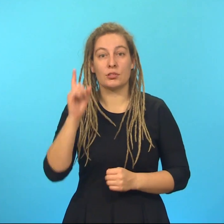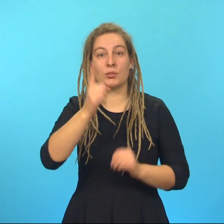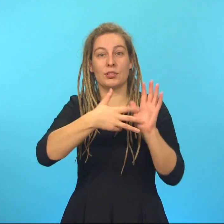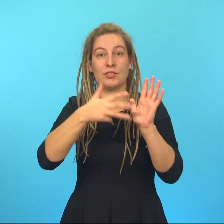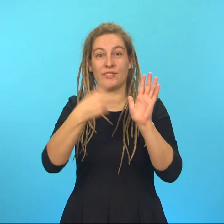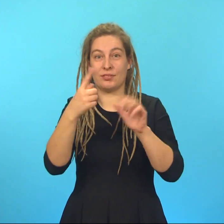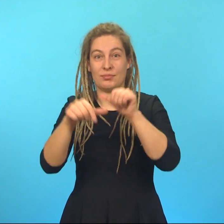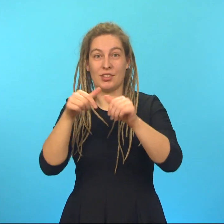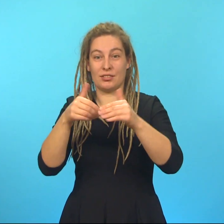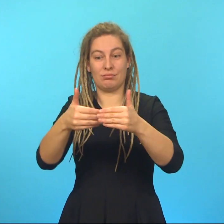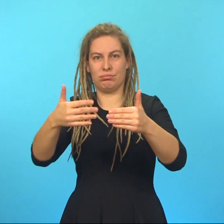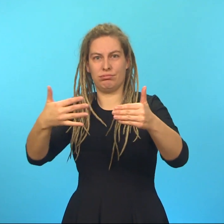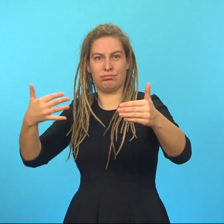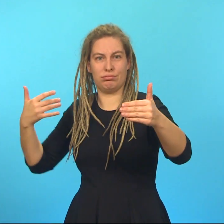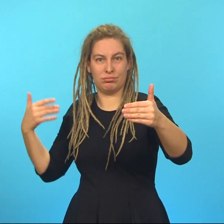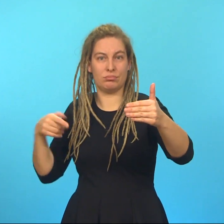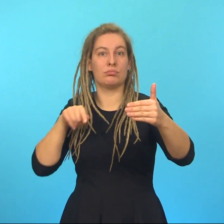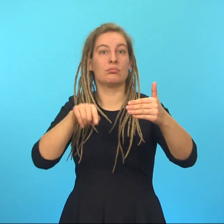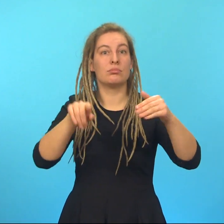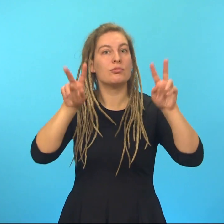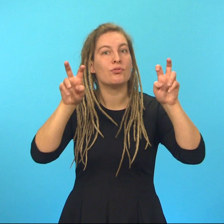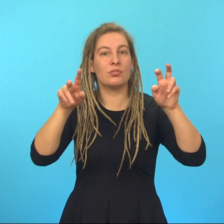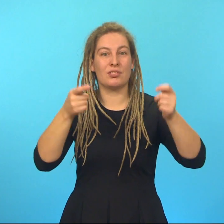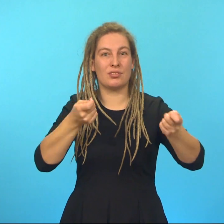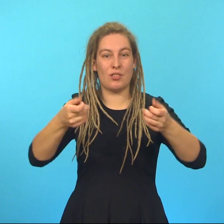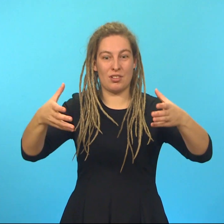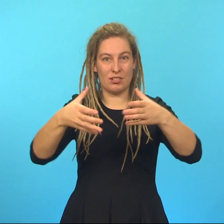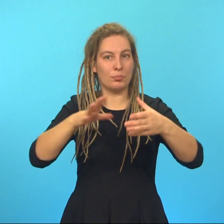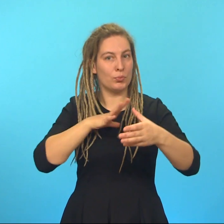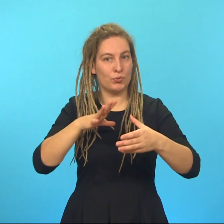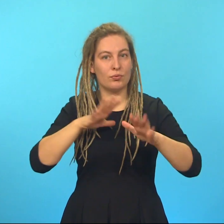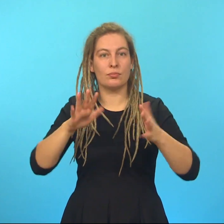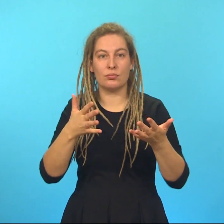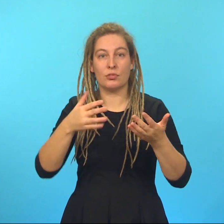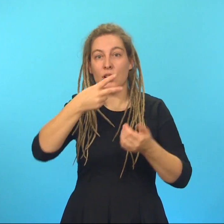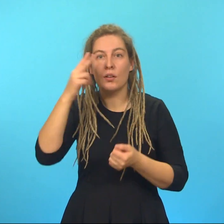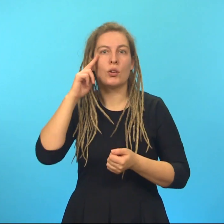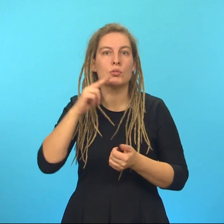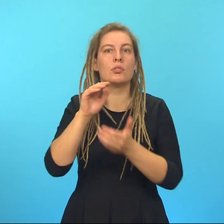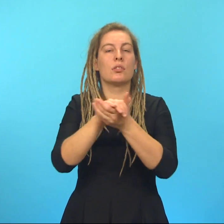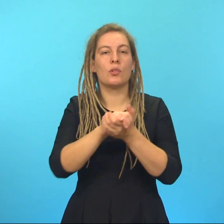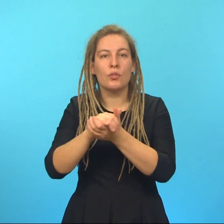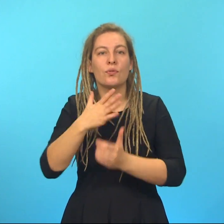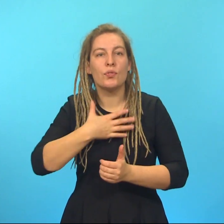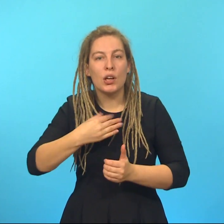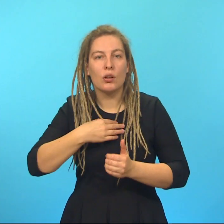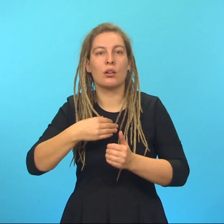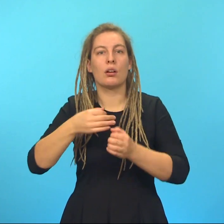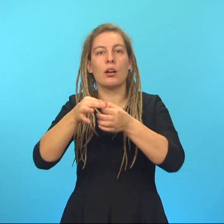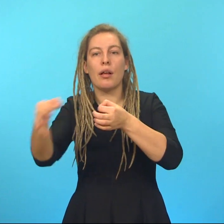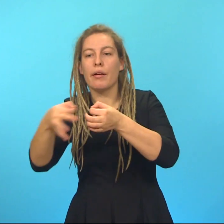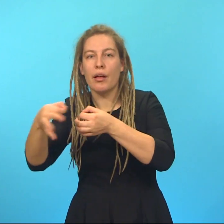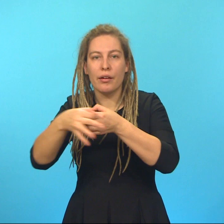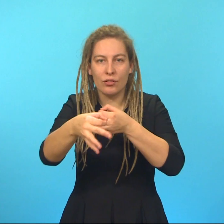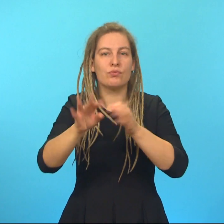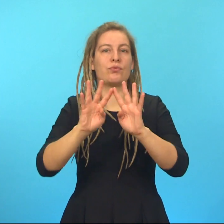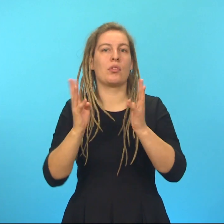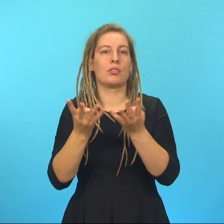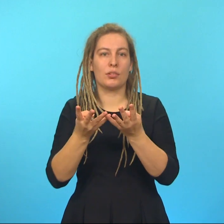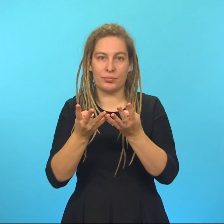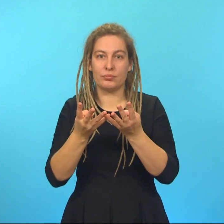Iki 1991 m. centras vadinosi Lietuvos kurčiųjų draugijos Vilniaus tarprajoninė valdyba.